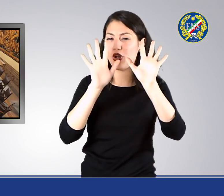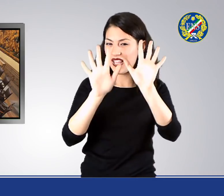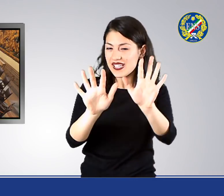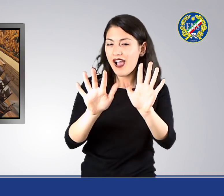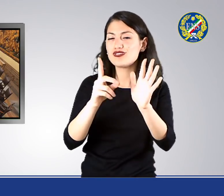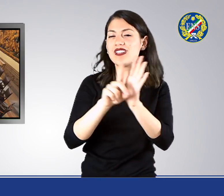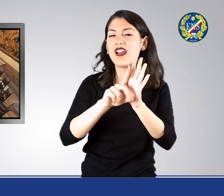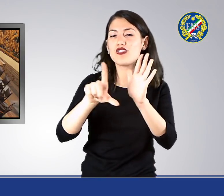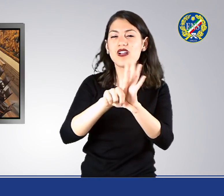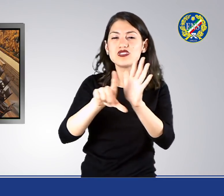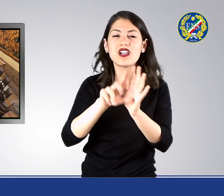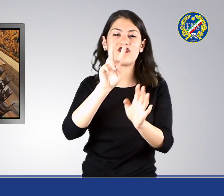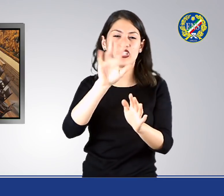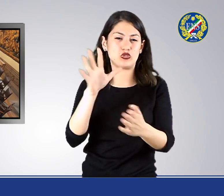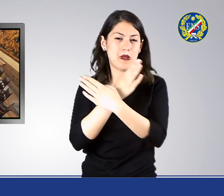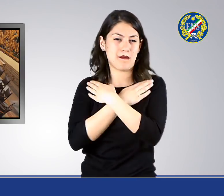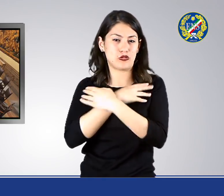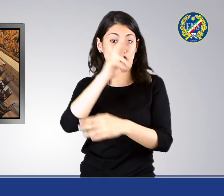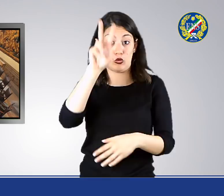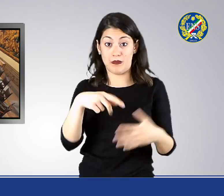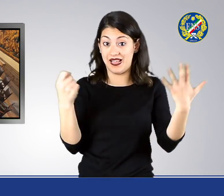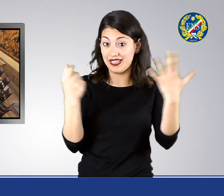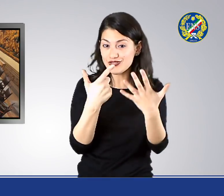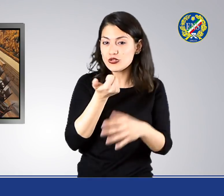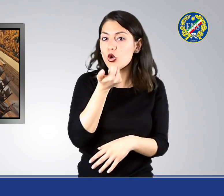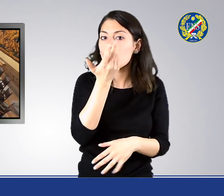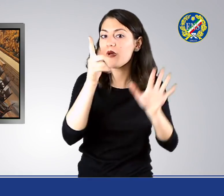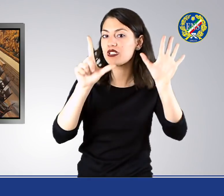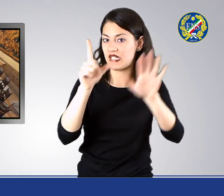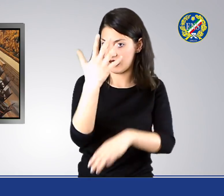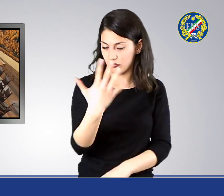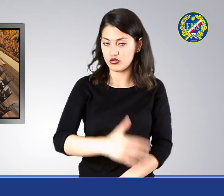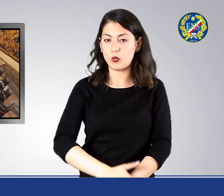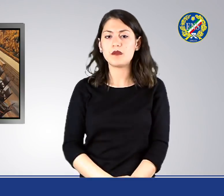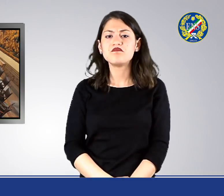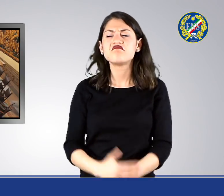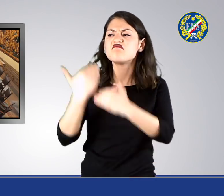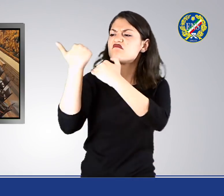delle persone con disabilità, come previsto dall’articolo 10 del decreto legislativo 25 maggio 2017, n. 75.